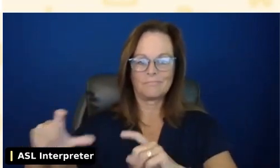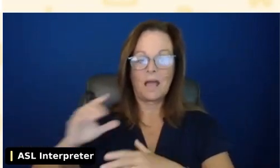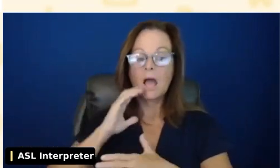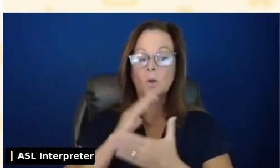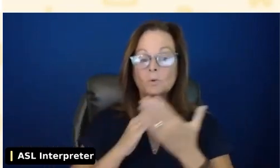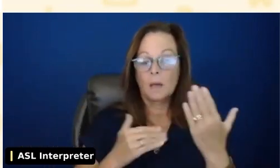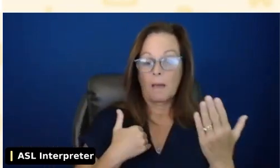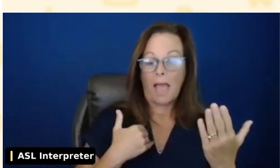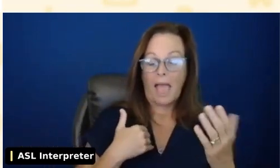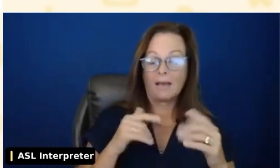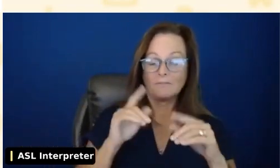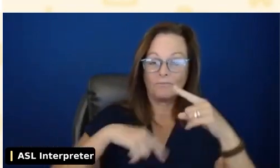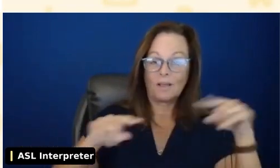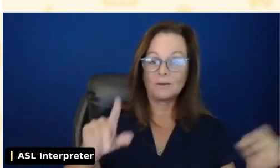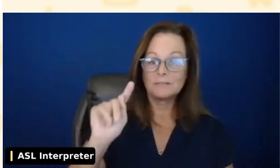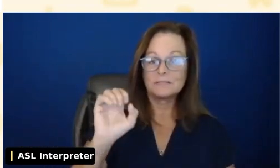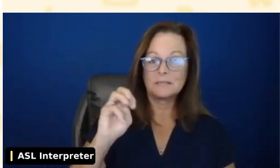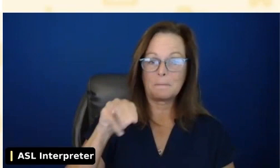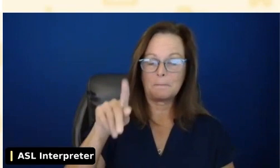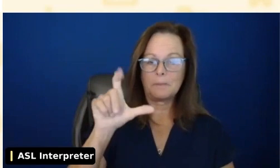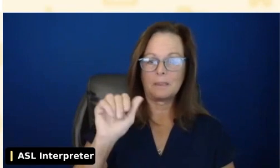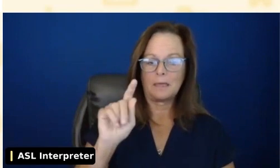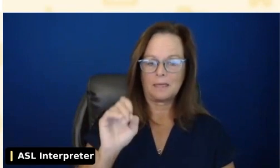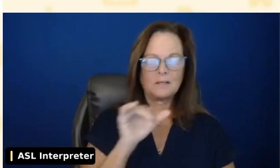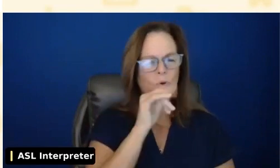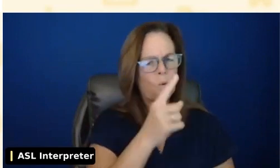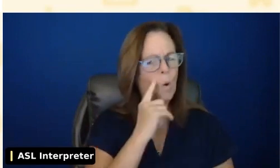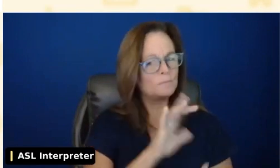y plantillas. No siempre lo creas, sólo porque dice que lo es.